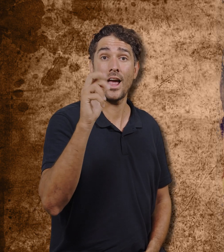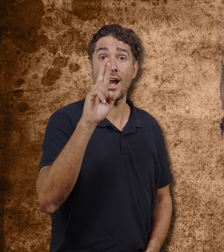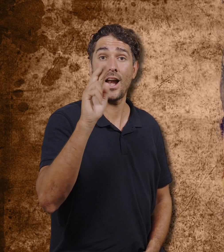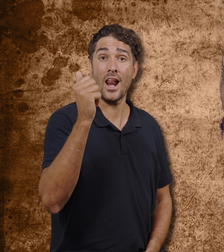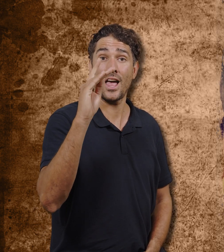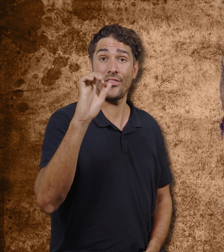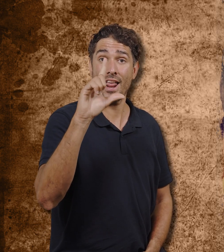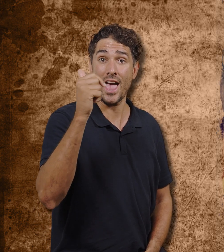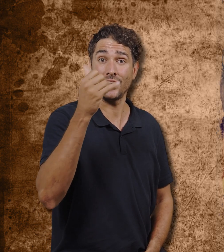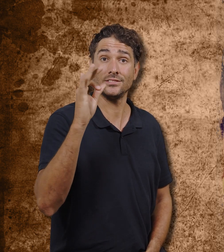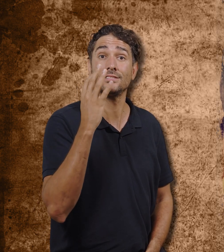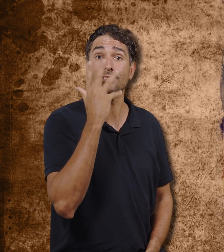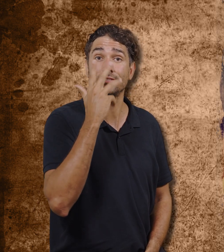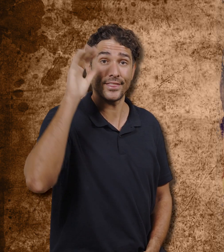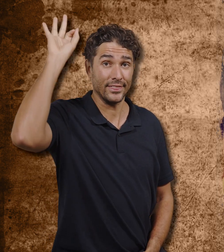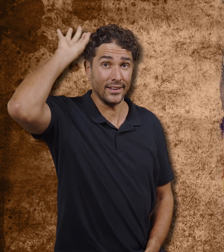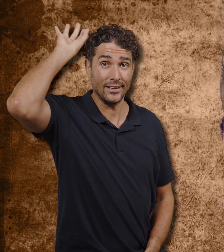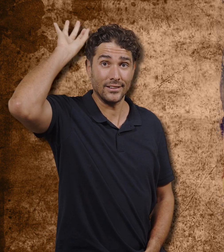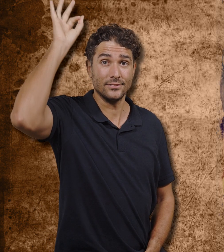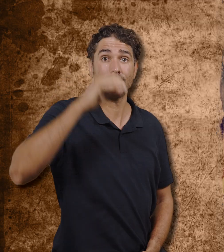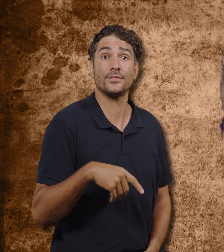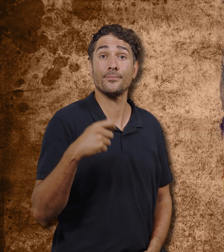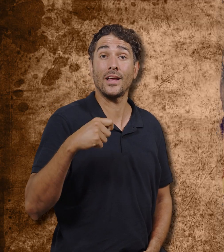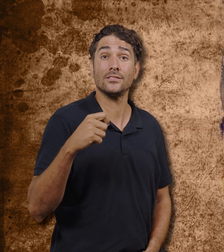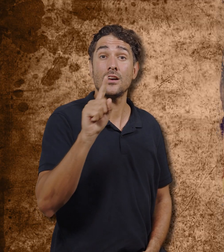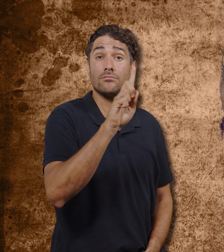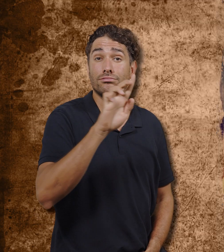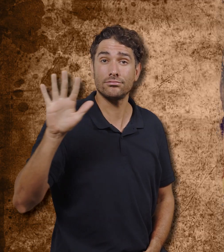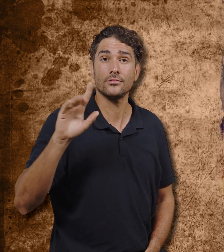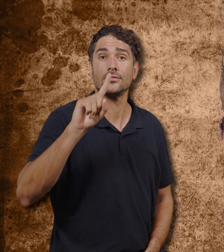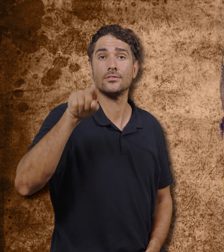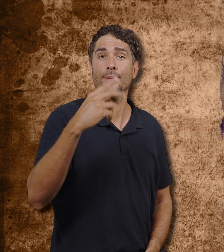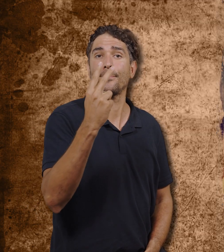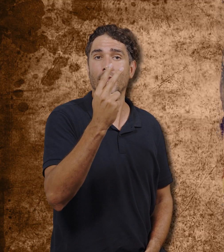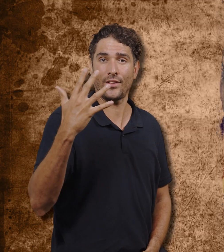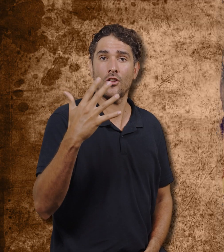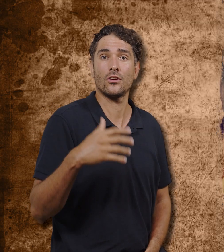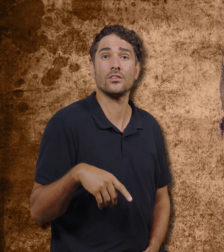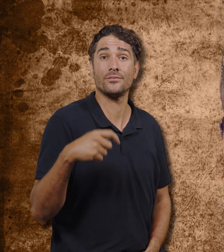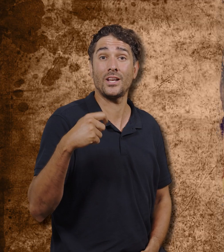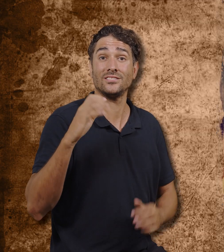Josep Tarradellas 125è president